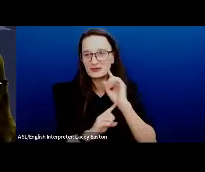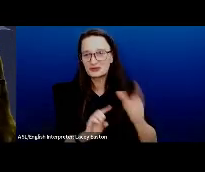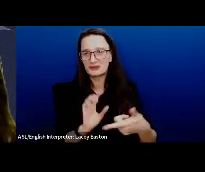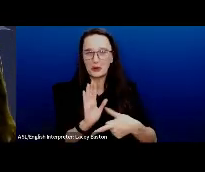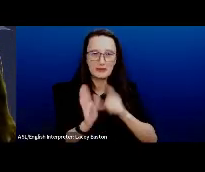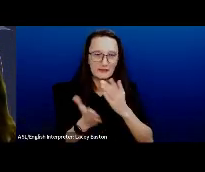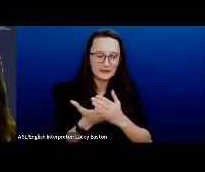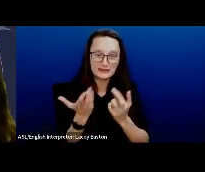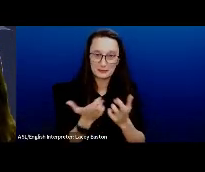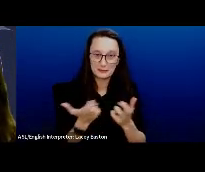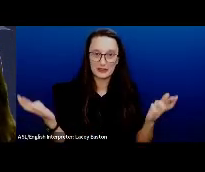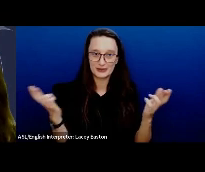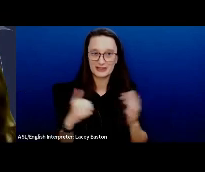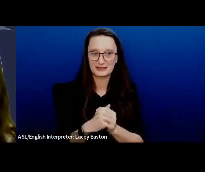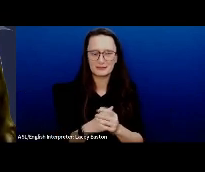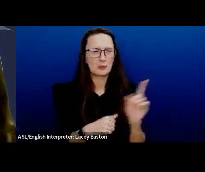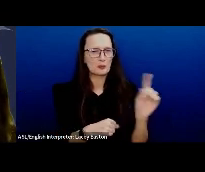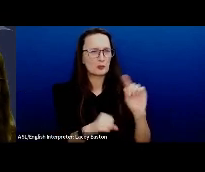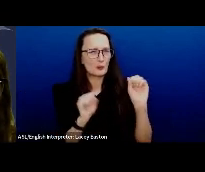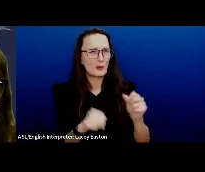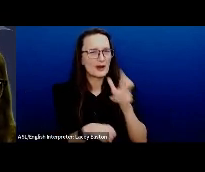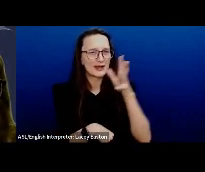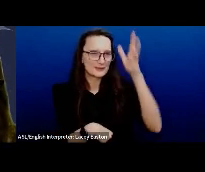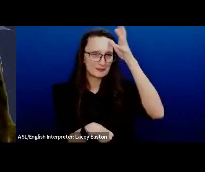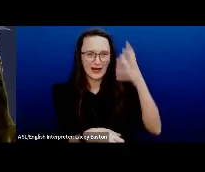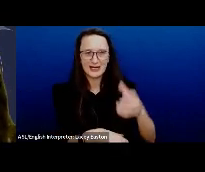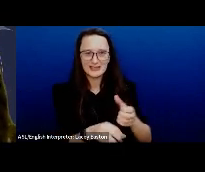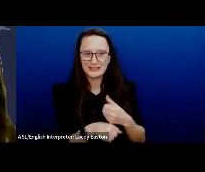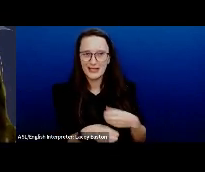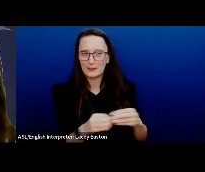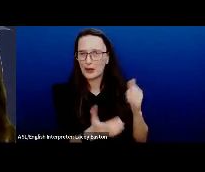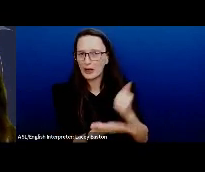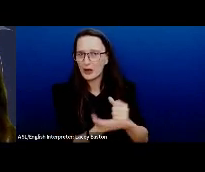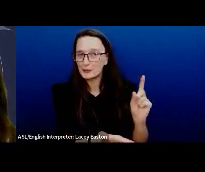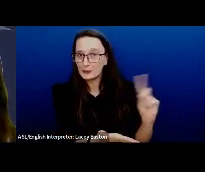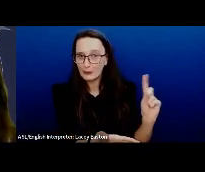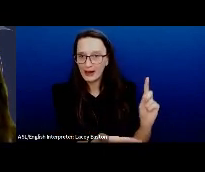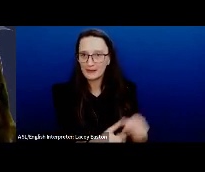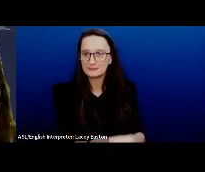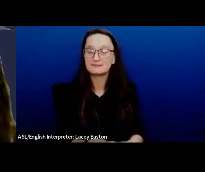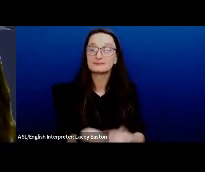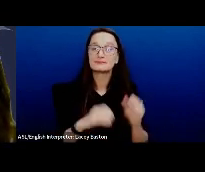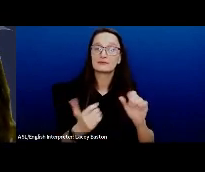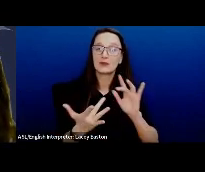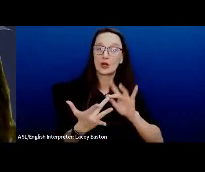pueden los padres obtener más ayuda? Comuníquese con su distrito escolar o SELPA si tiene preguntas